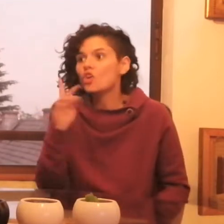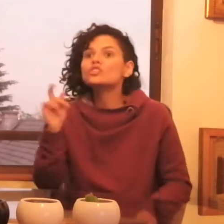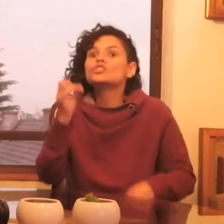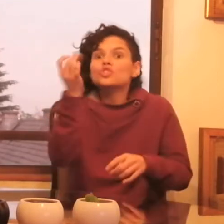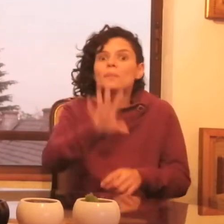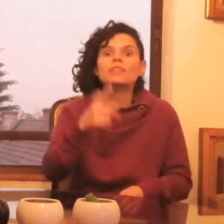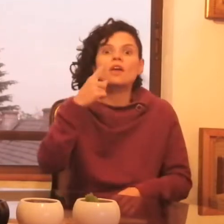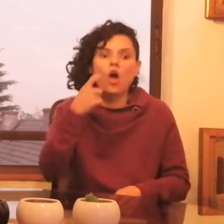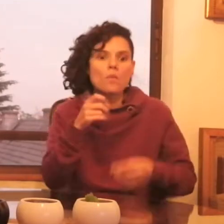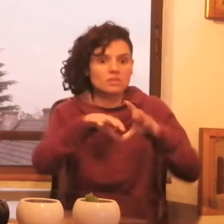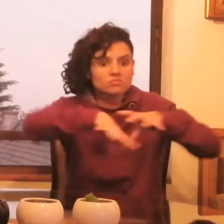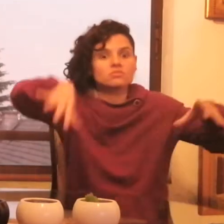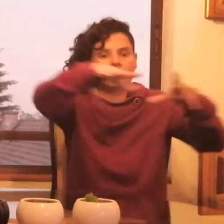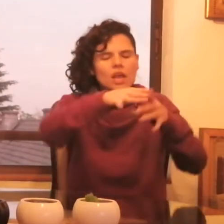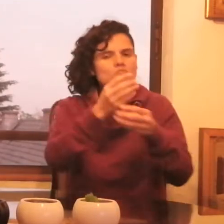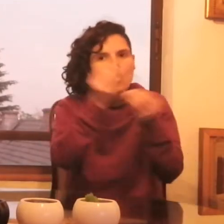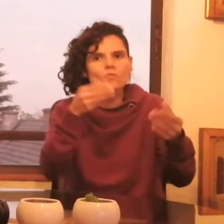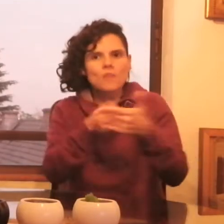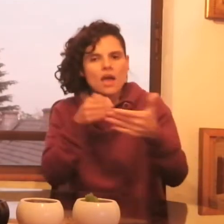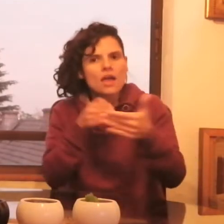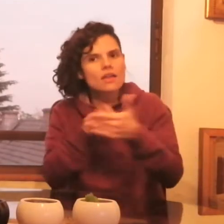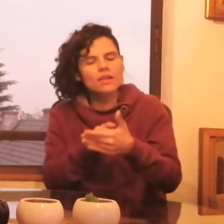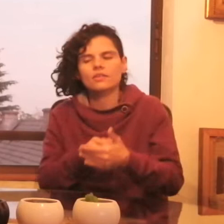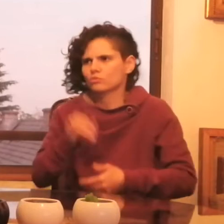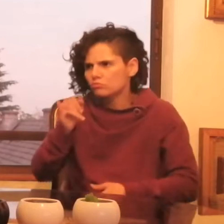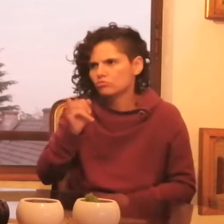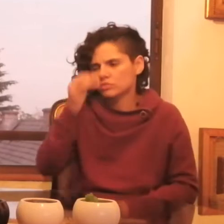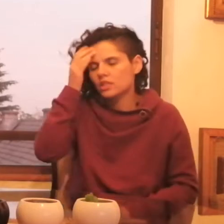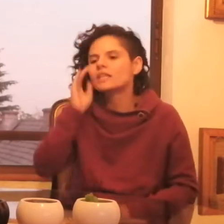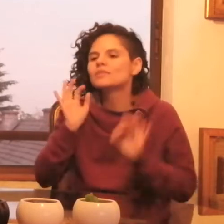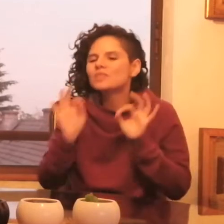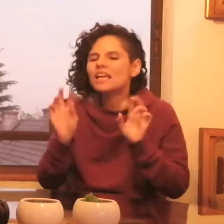que tienes que cruzar para lograr tu objetivo - sip y sobre todo en esta en la música tienes